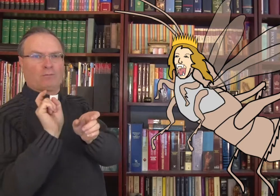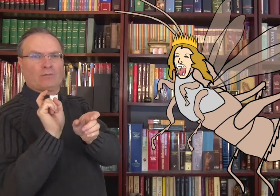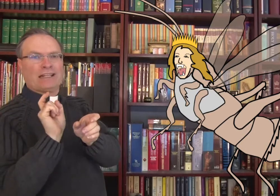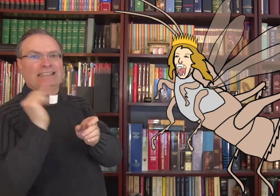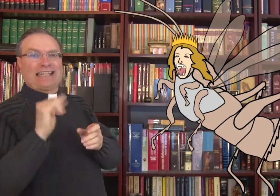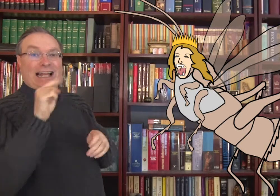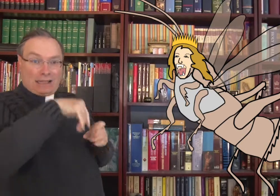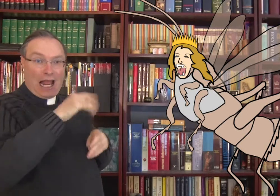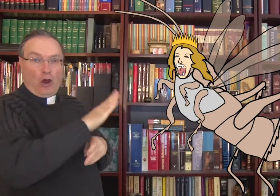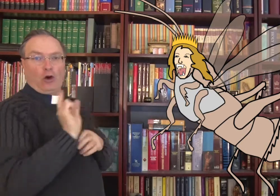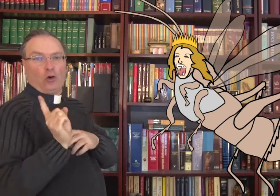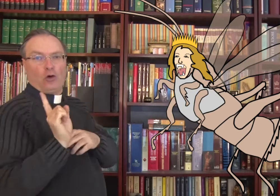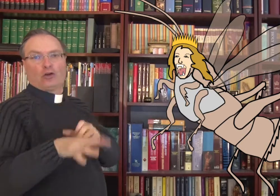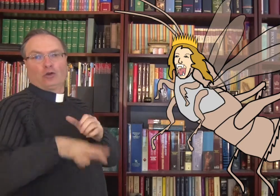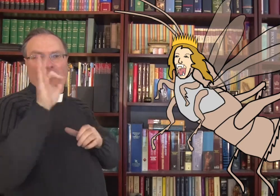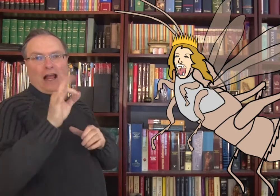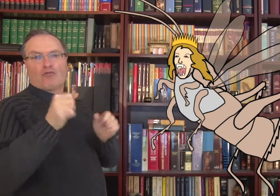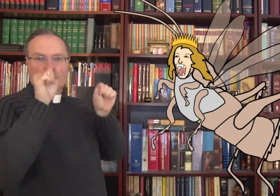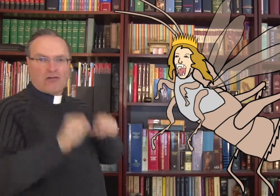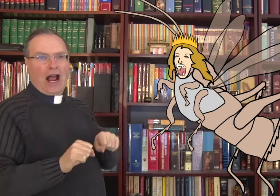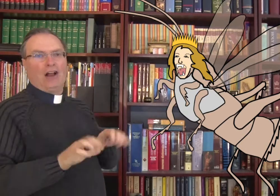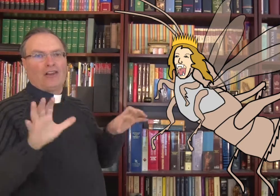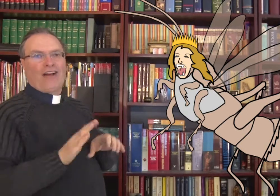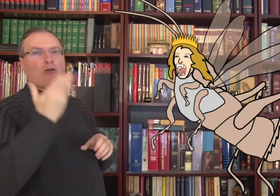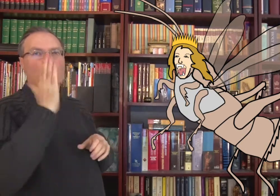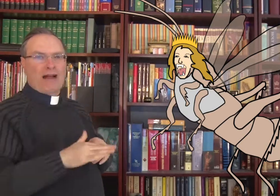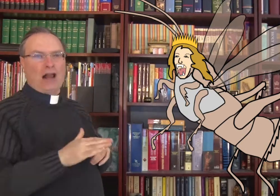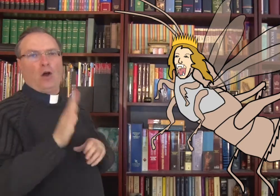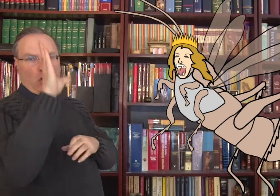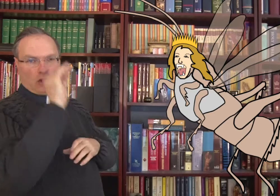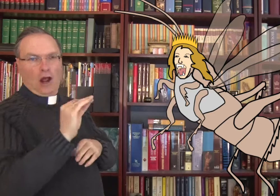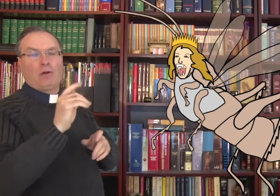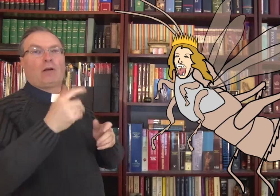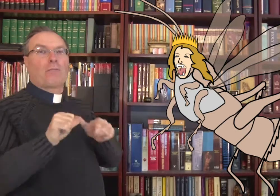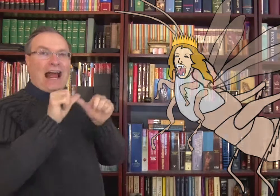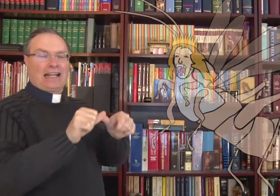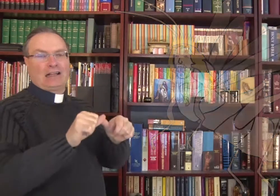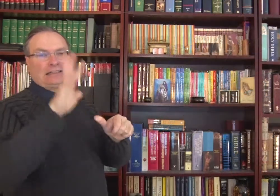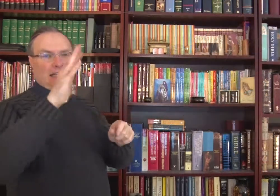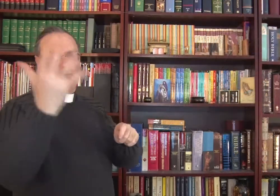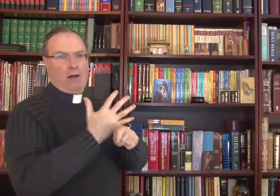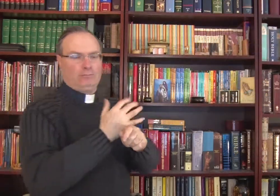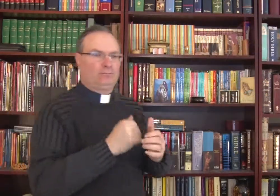et c'est dans leur queue que se trouvait leur pouvoir de faire du mal aux hommes durant cinq mois.»